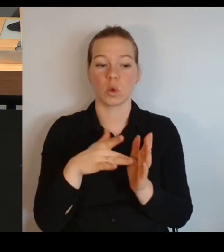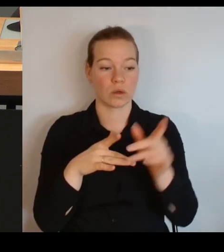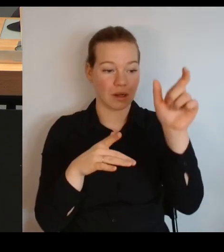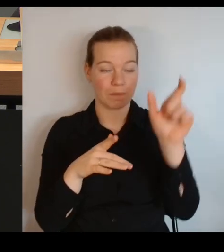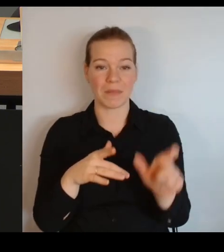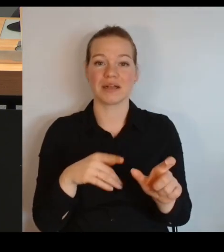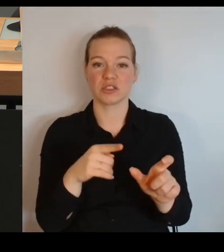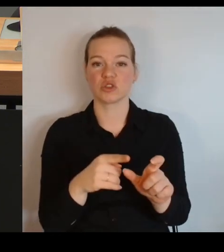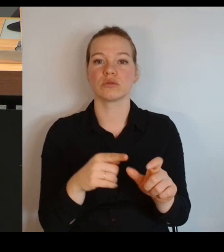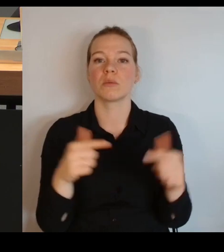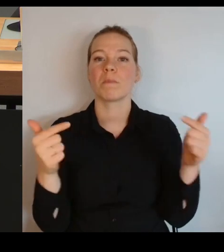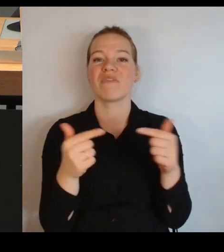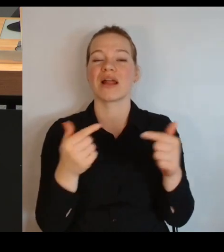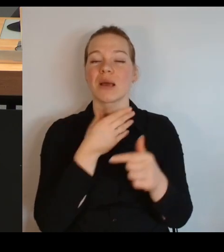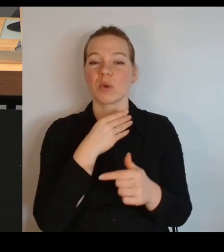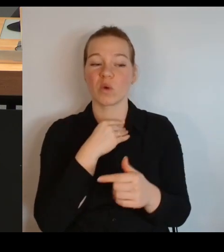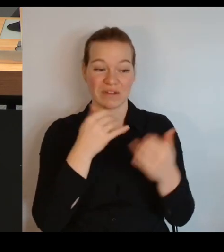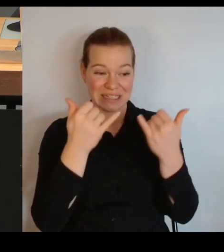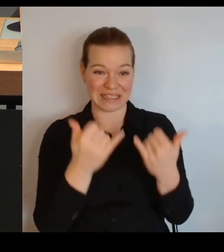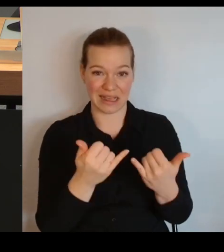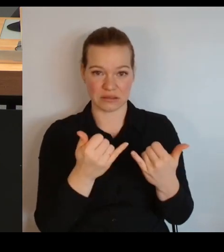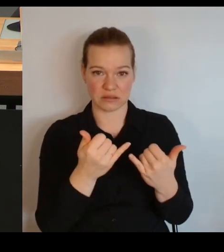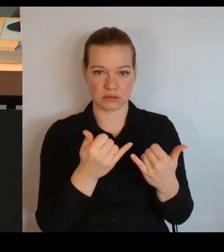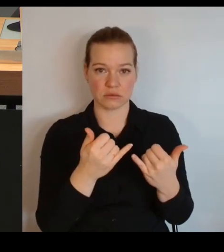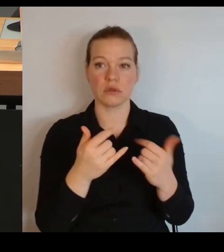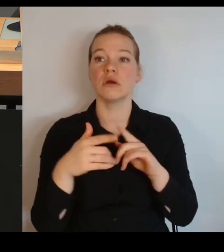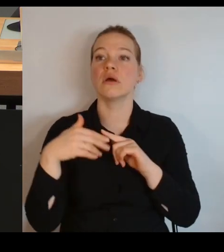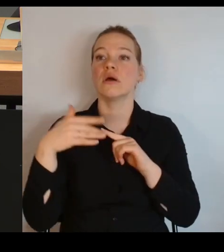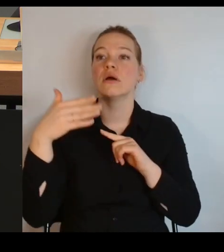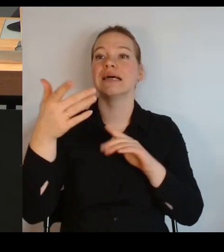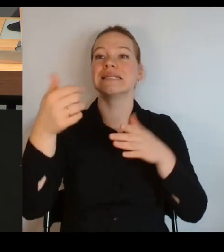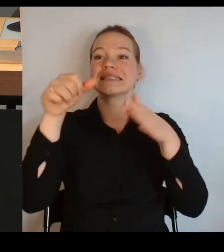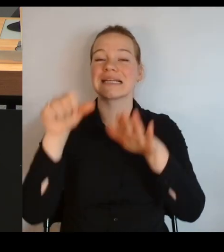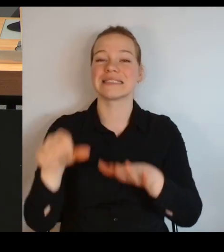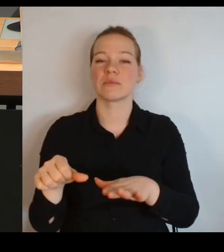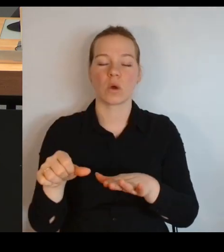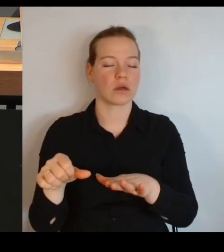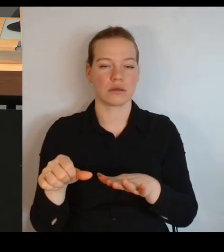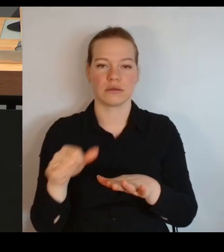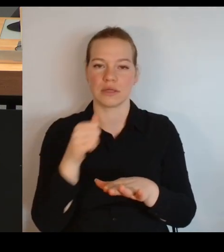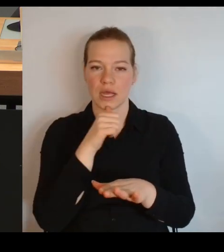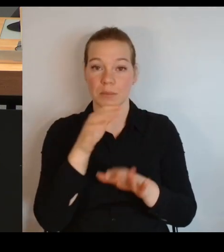Stirbt der akut pflegebedürftige Patient vor der Bewilligung. Bleiben Sie auf diesen anteiligen Kosten sitzen.